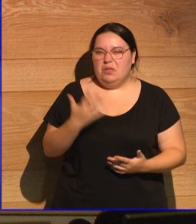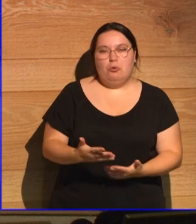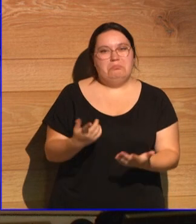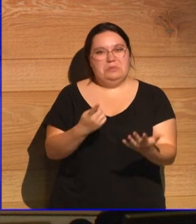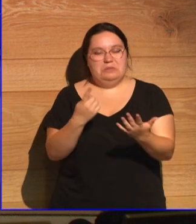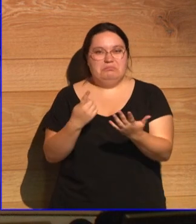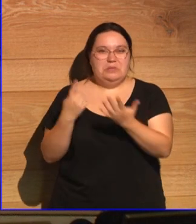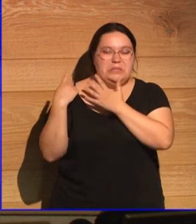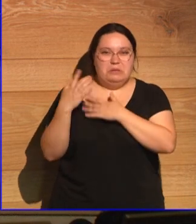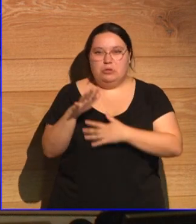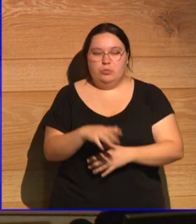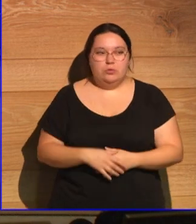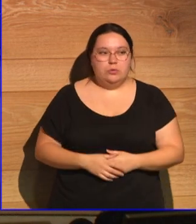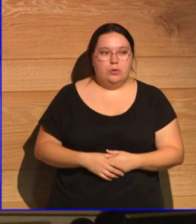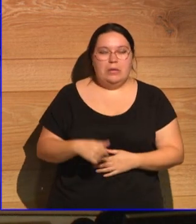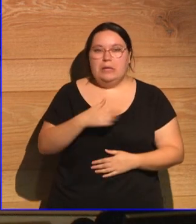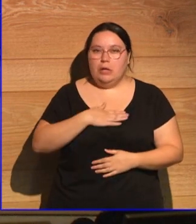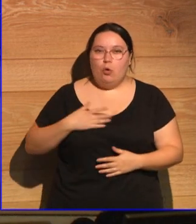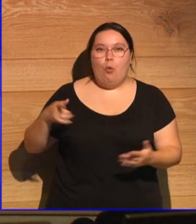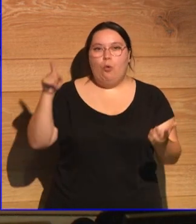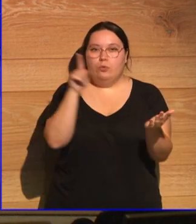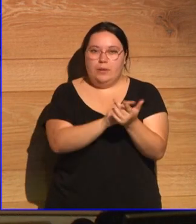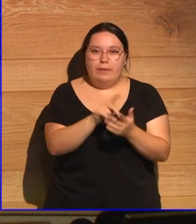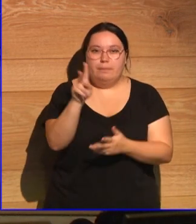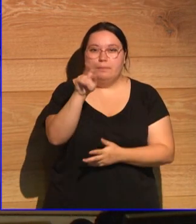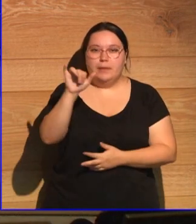quiero volver a leer Virgilio y entender por qué